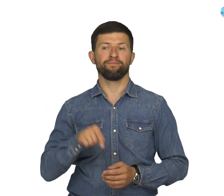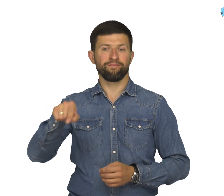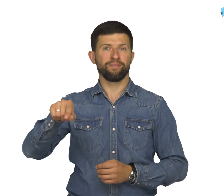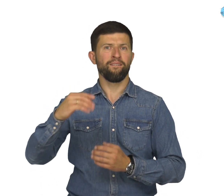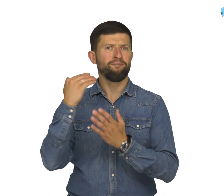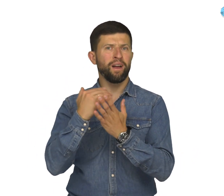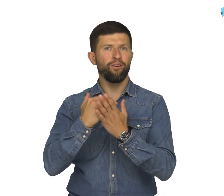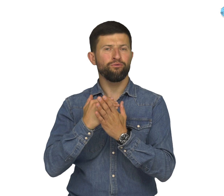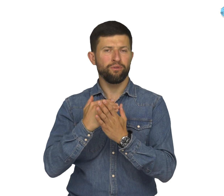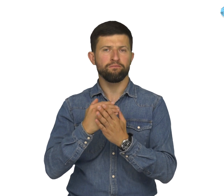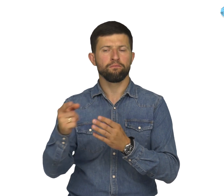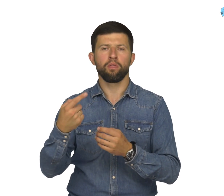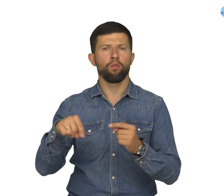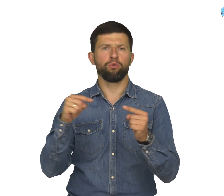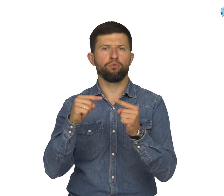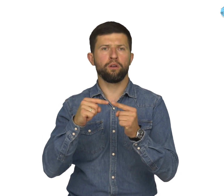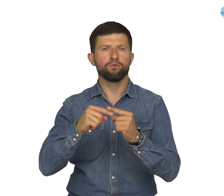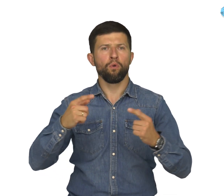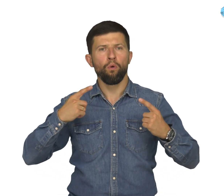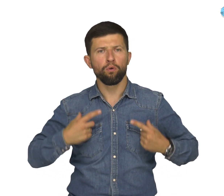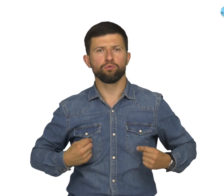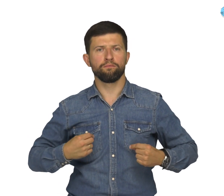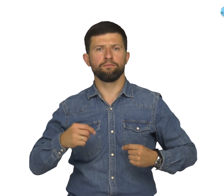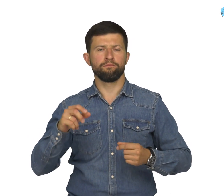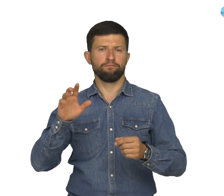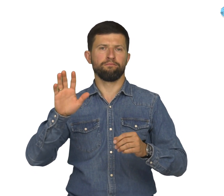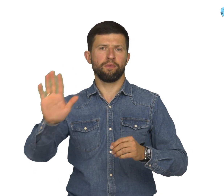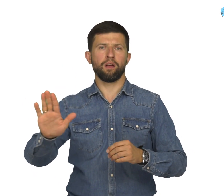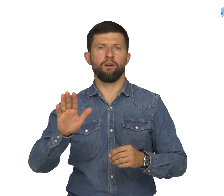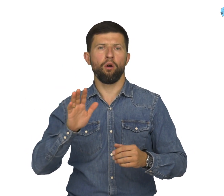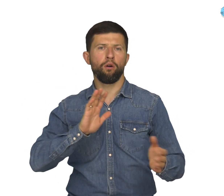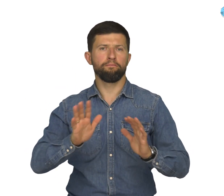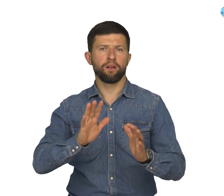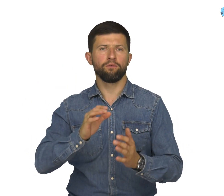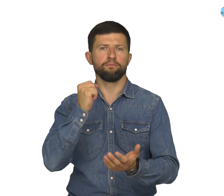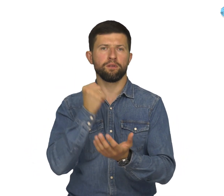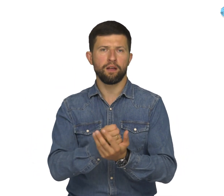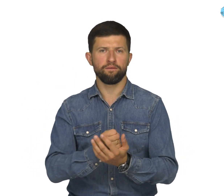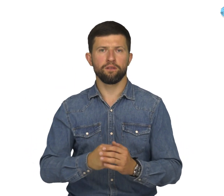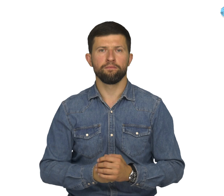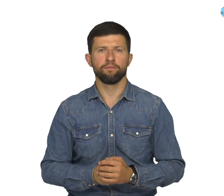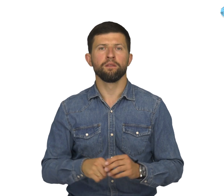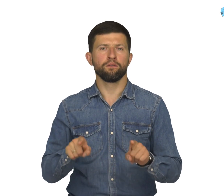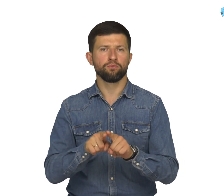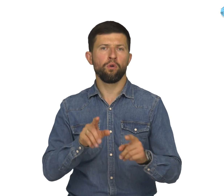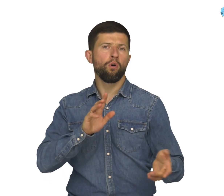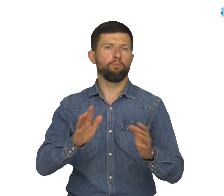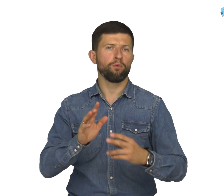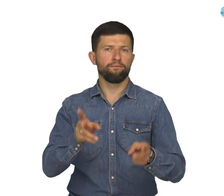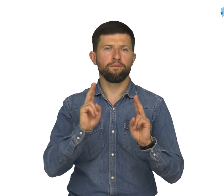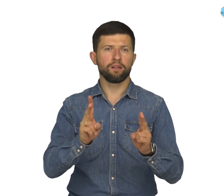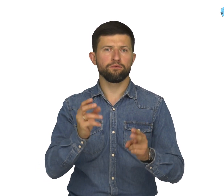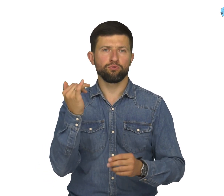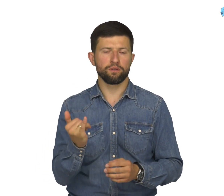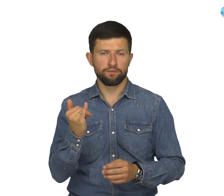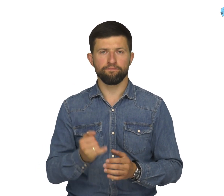Warunek ten nie dotyczy osób będących opiekunami prawnymi i opiekunami faktycznymi dziecka,